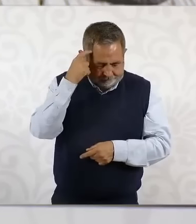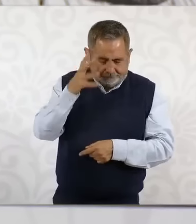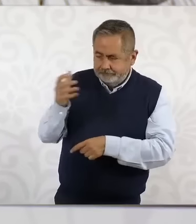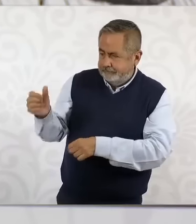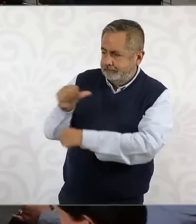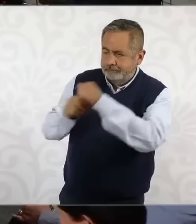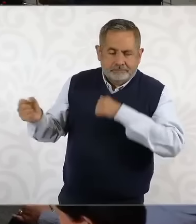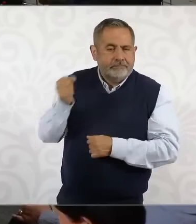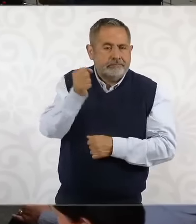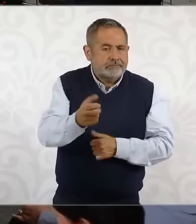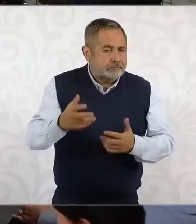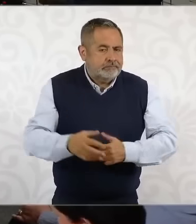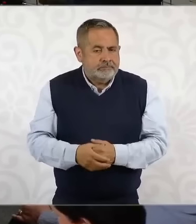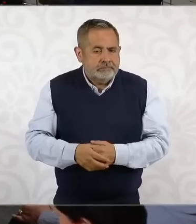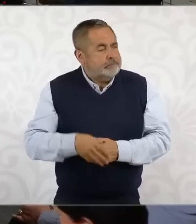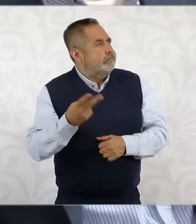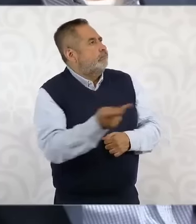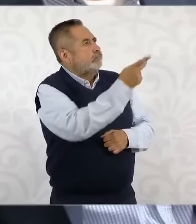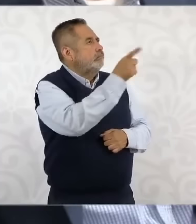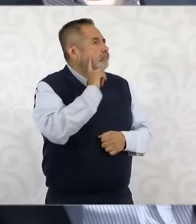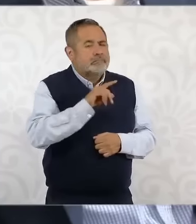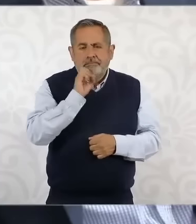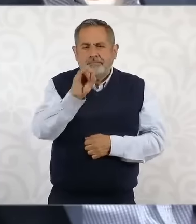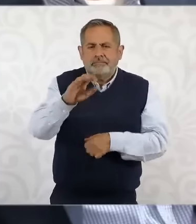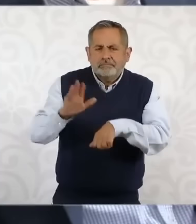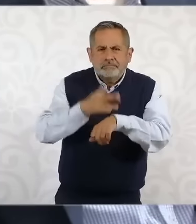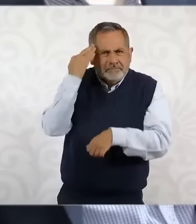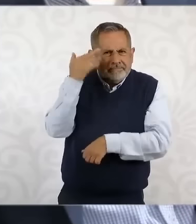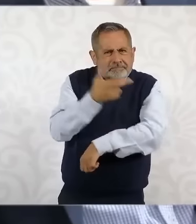¿qué lectura debe darse, presidenta, a la demora de la designación de esta titular? Porque estaba